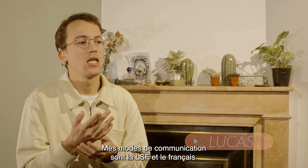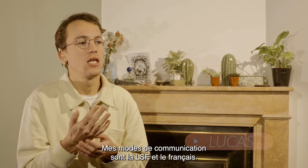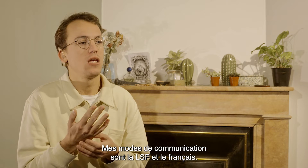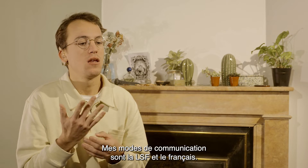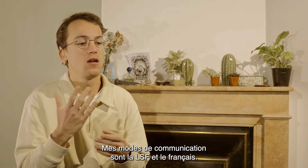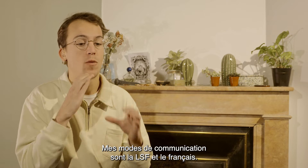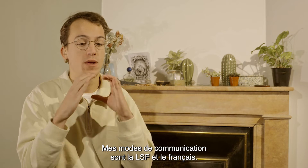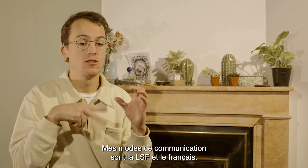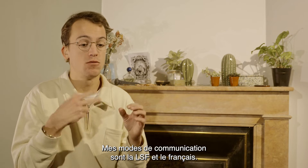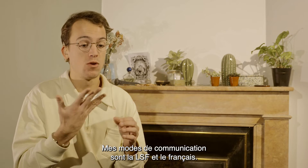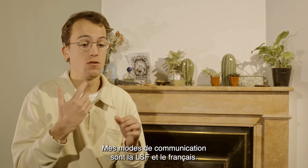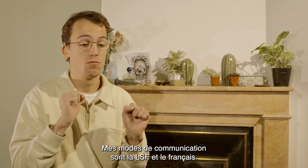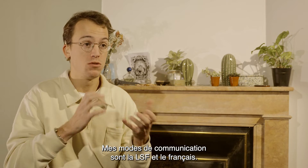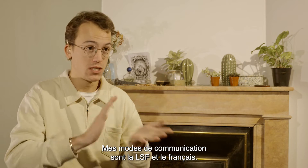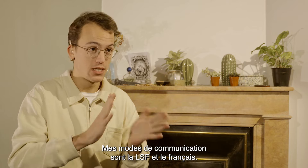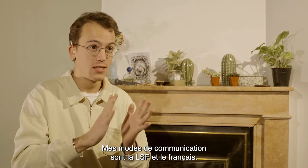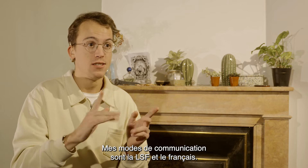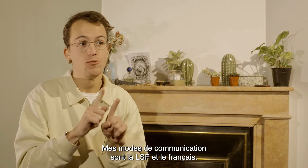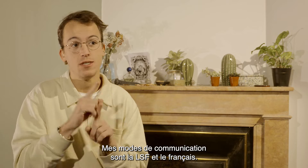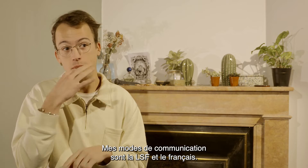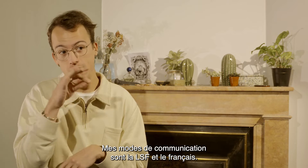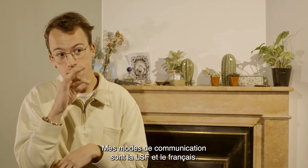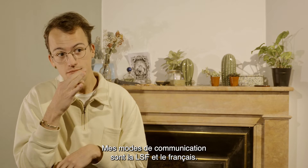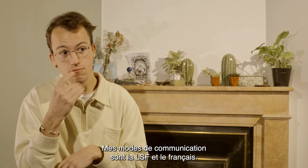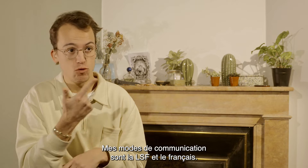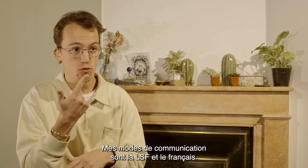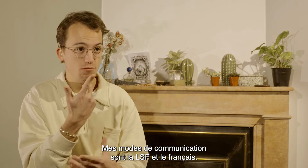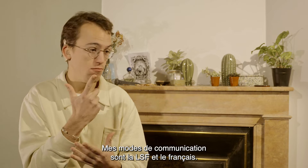Mes modes de communication sont la LSF et le français.